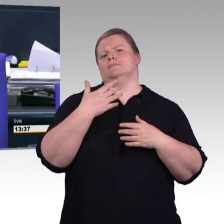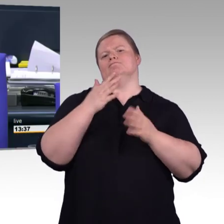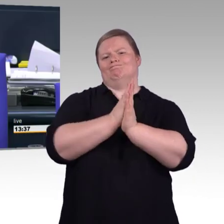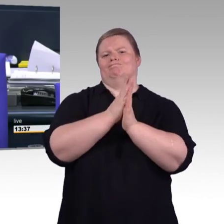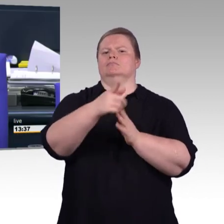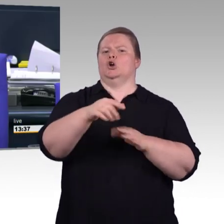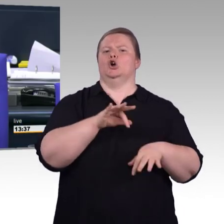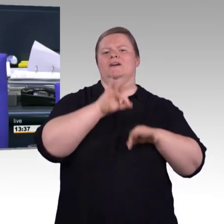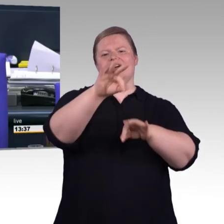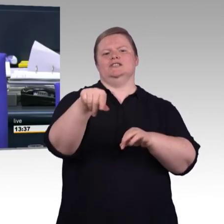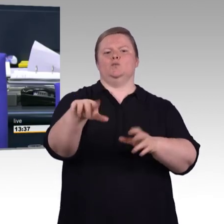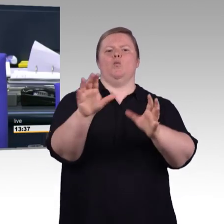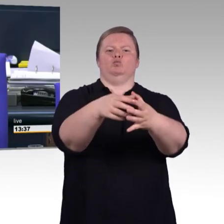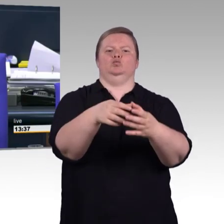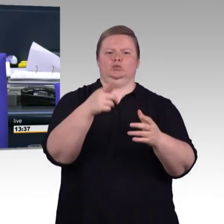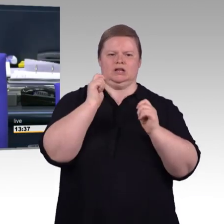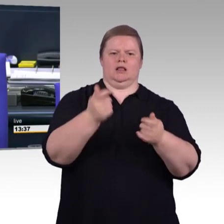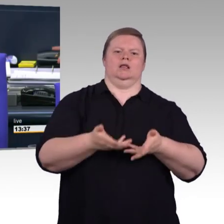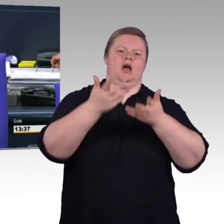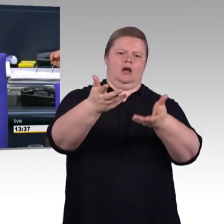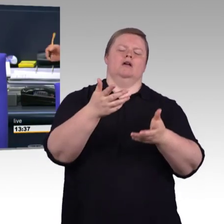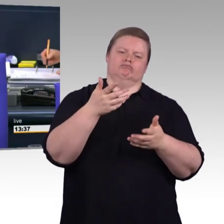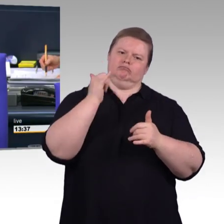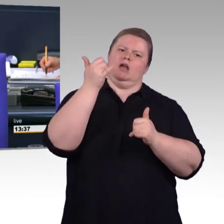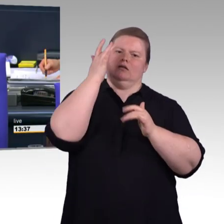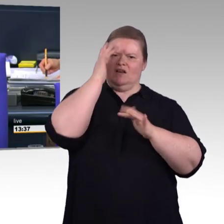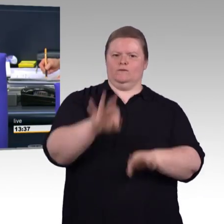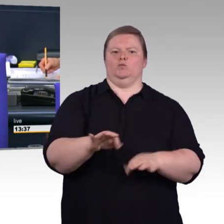(Präsidium) Das Wort hat der Kollege Dr. Volker Ullrich für die CDU/CSU-Fraktion.